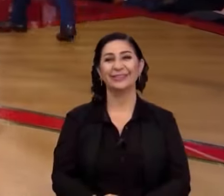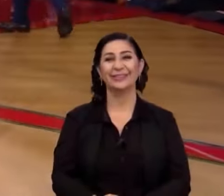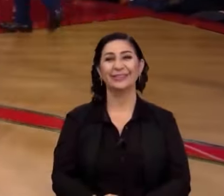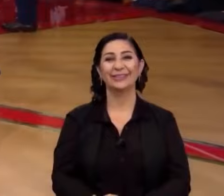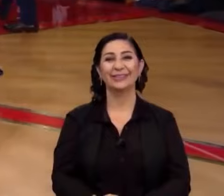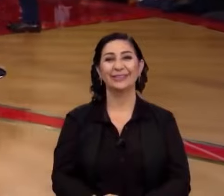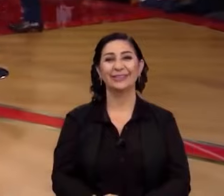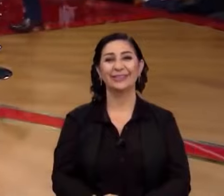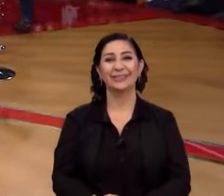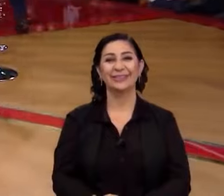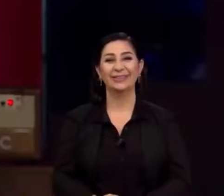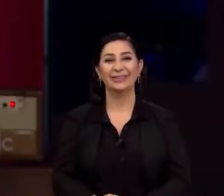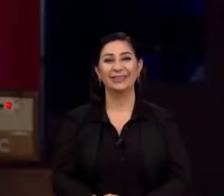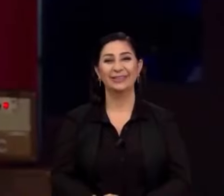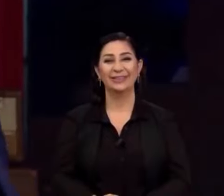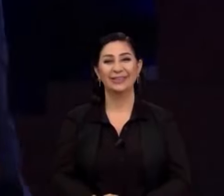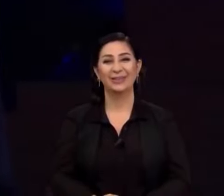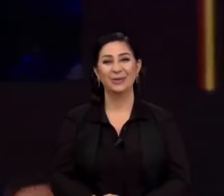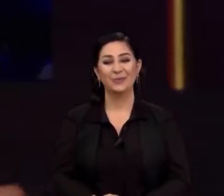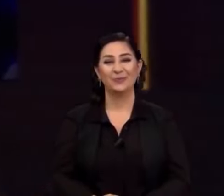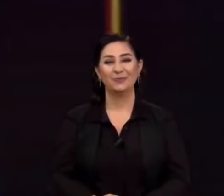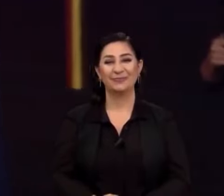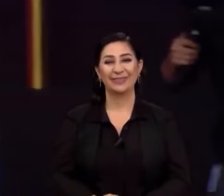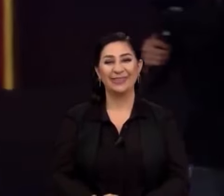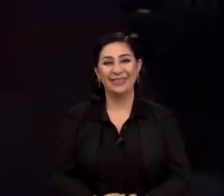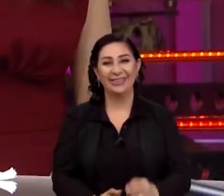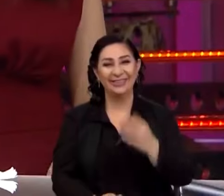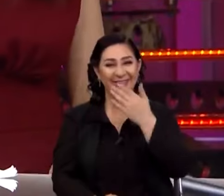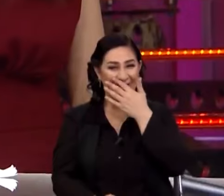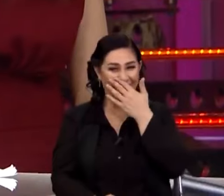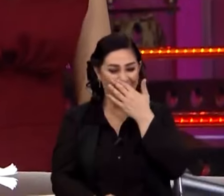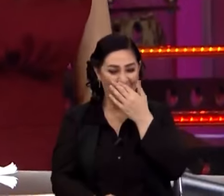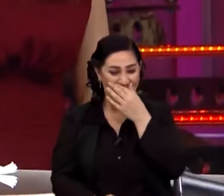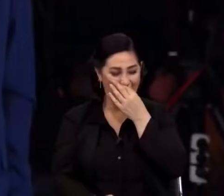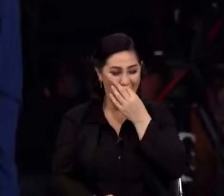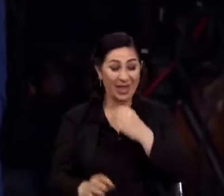ötürü kendini yok artık ya tansiyon kişisel